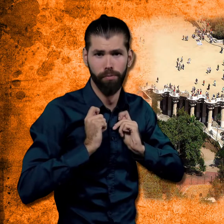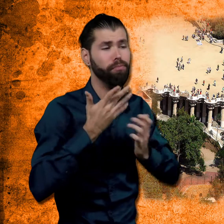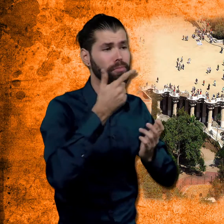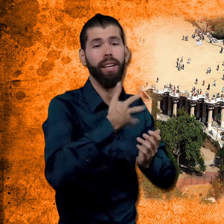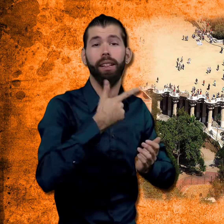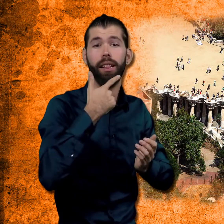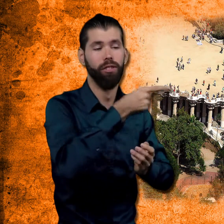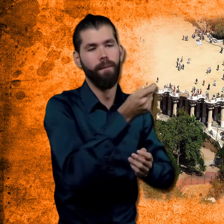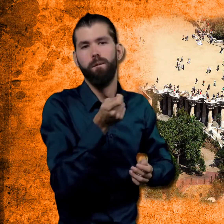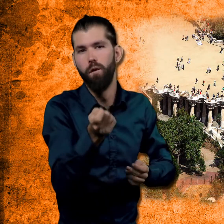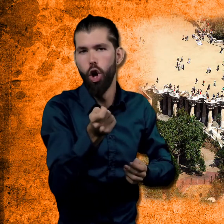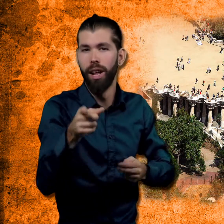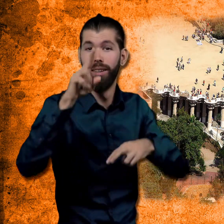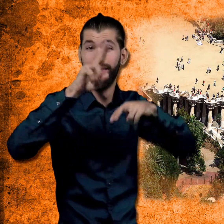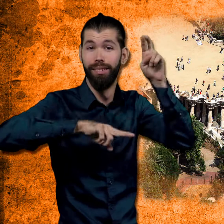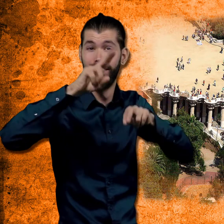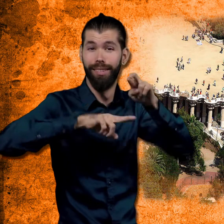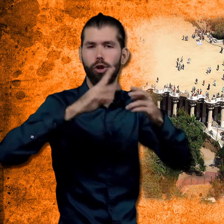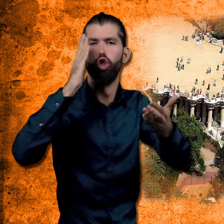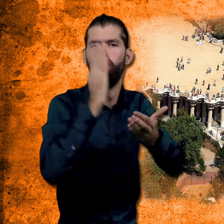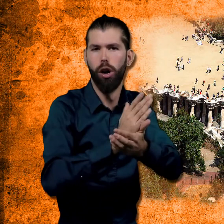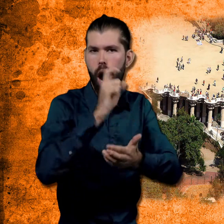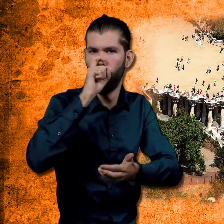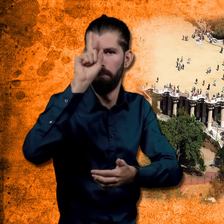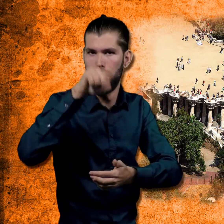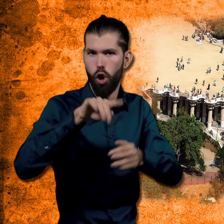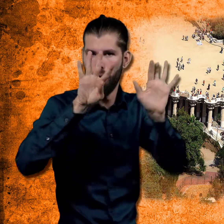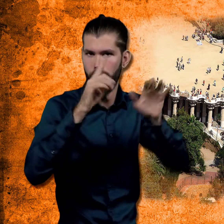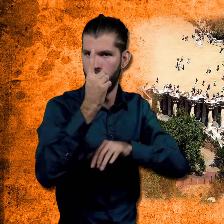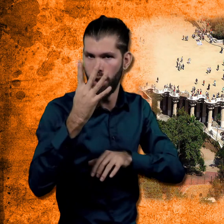que va obligar els seus promotors a paralitzar-lo l’any 1914.